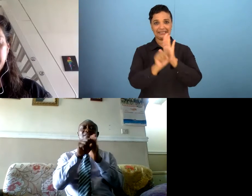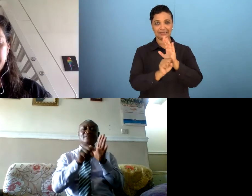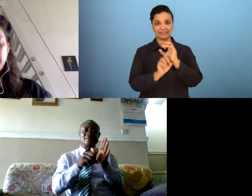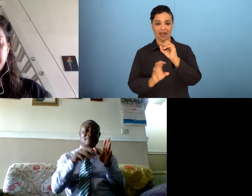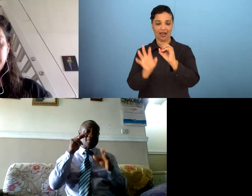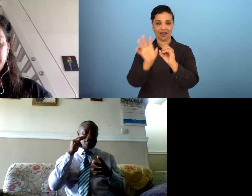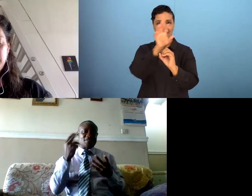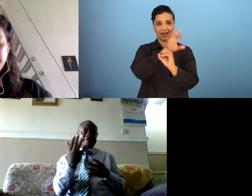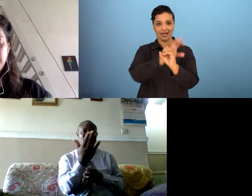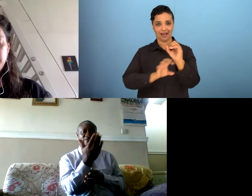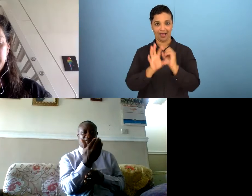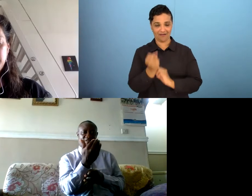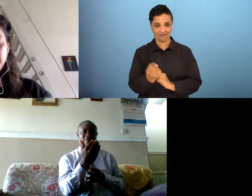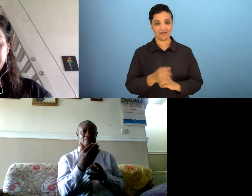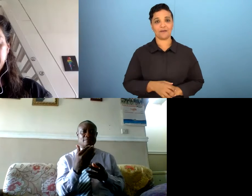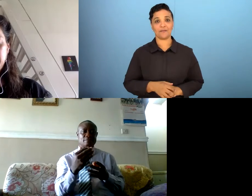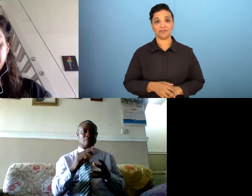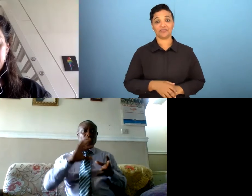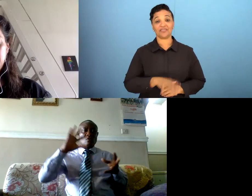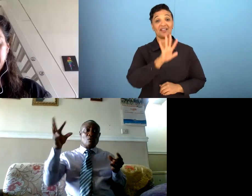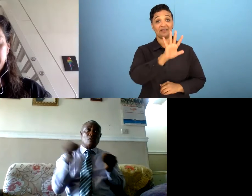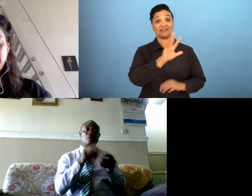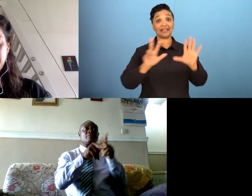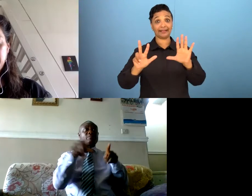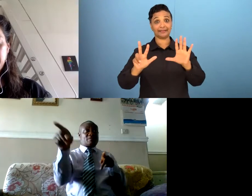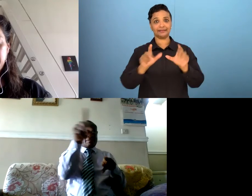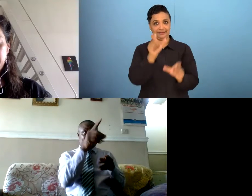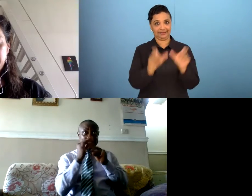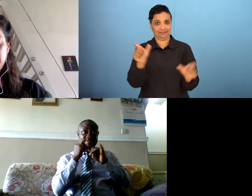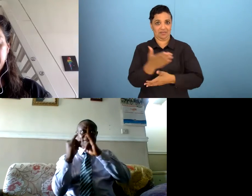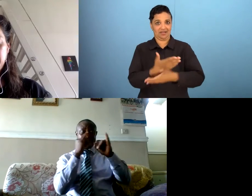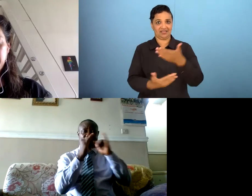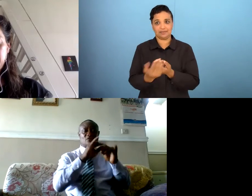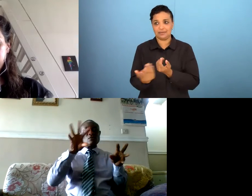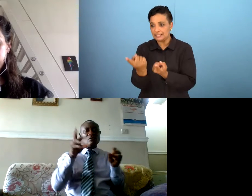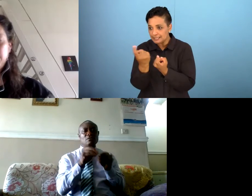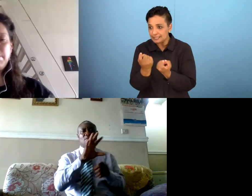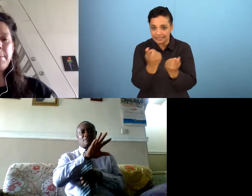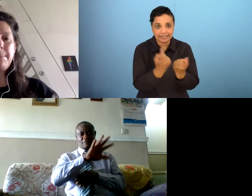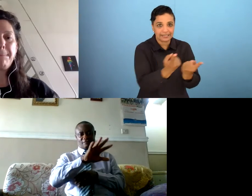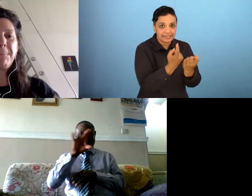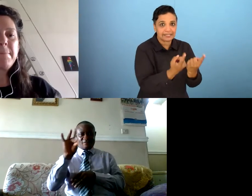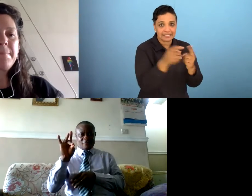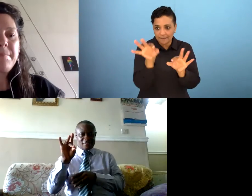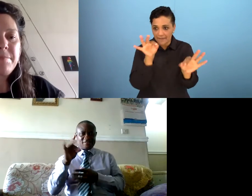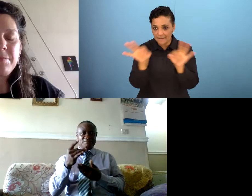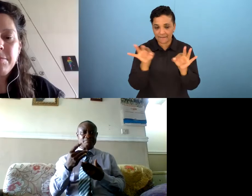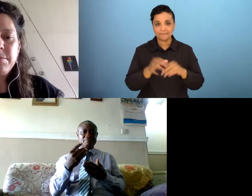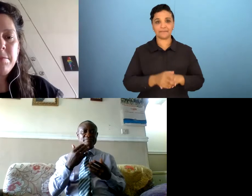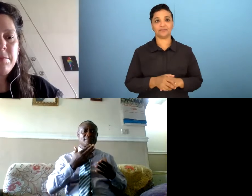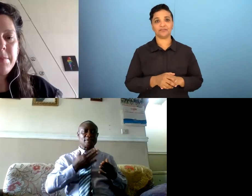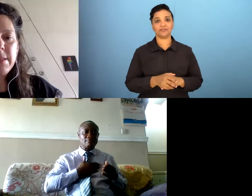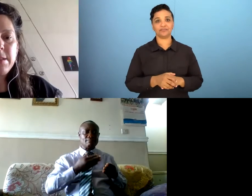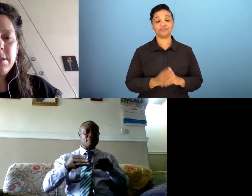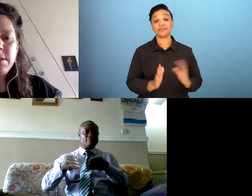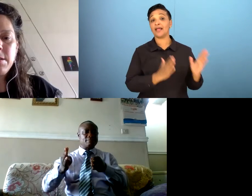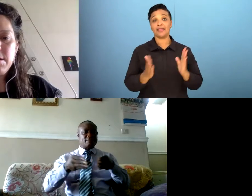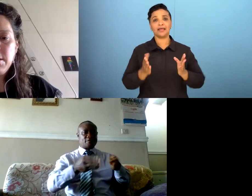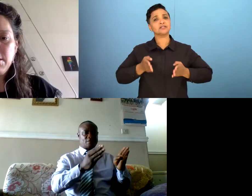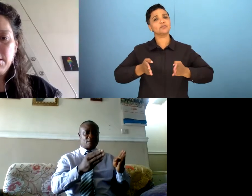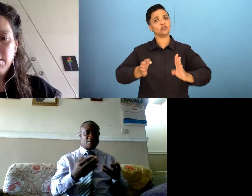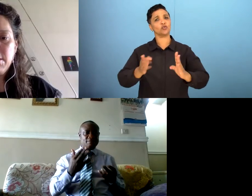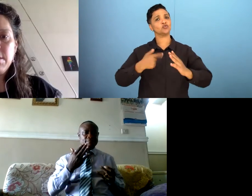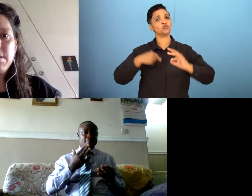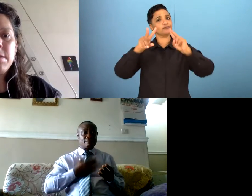Y se llevó a cabo en 15 estados de Nigeria.